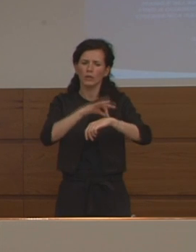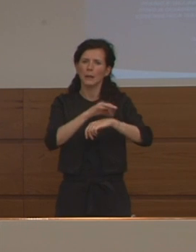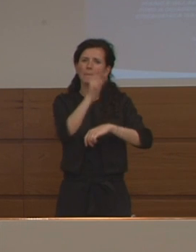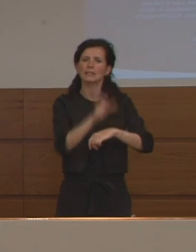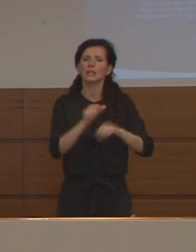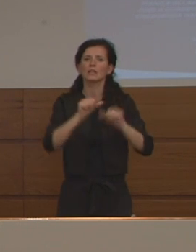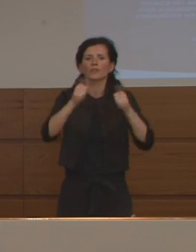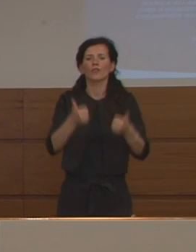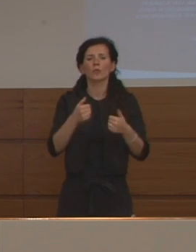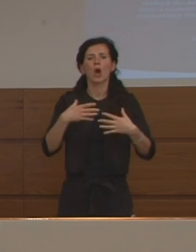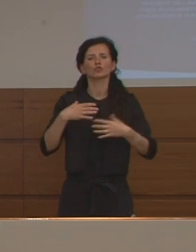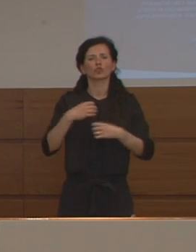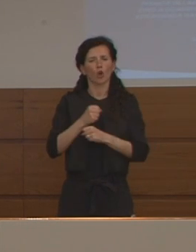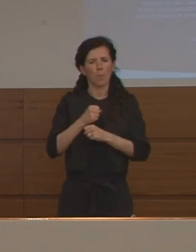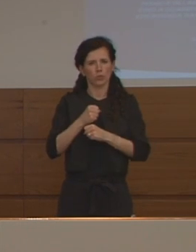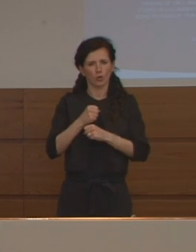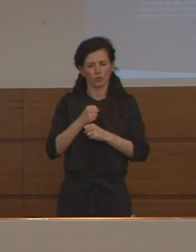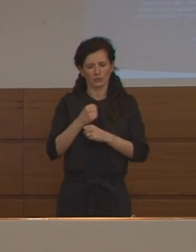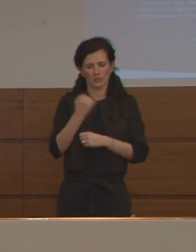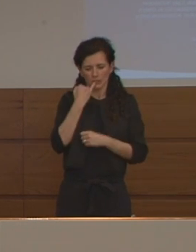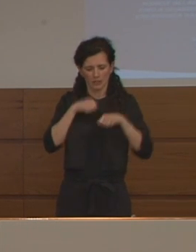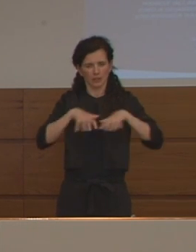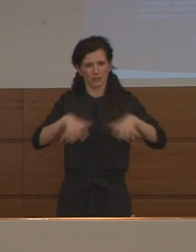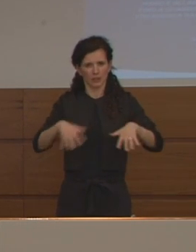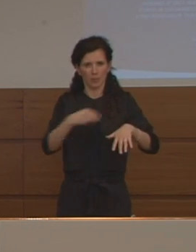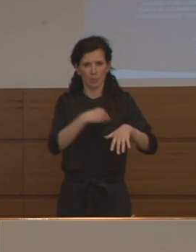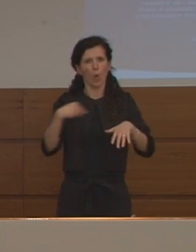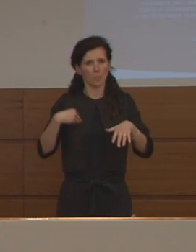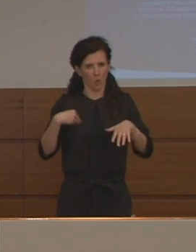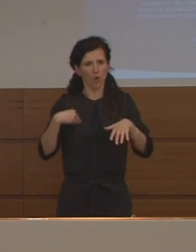Ora questo è un riscontro abbastanza frequente in tutti i pazienti che